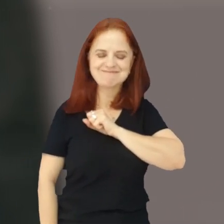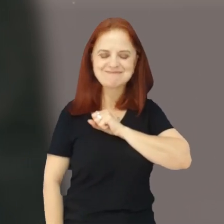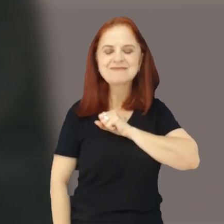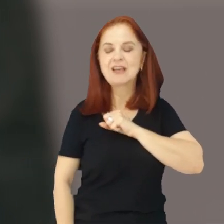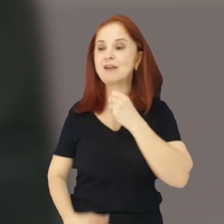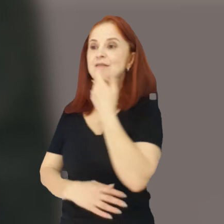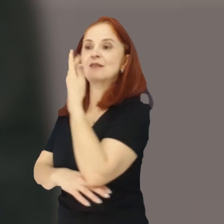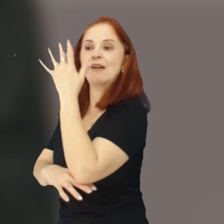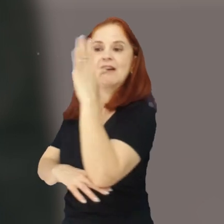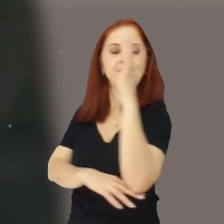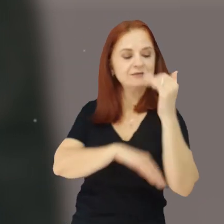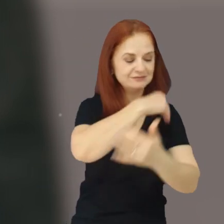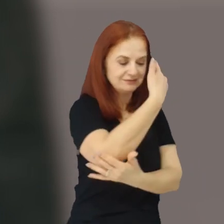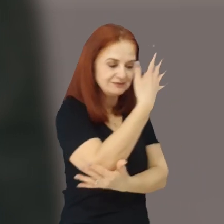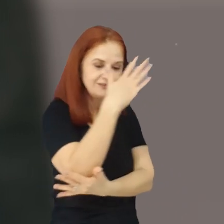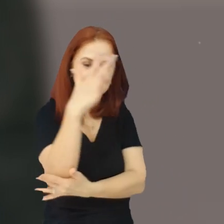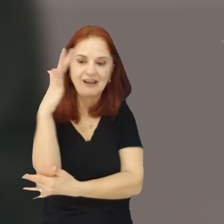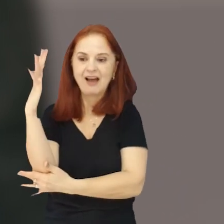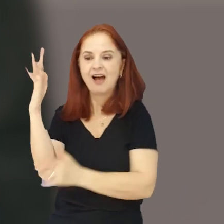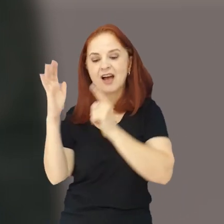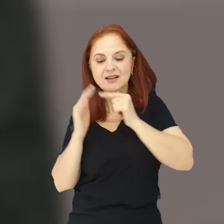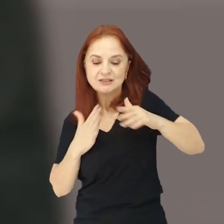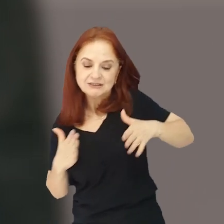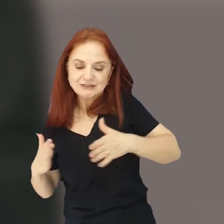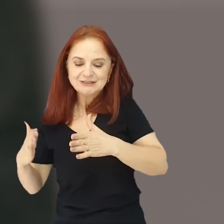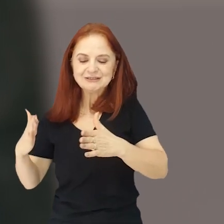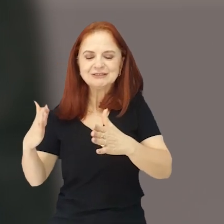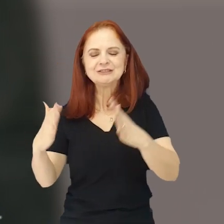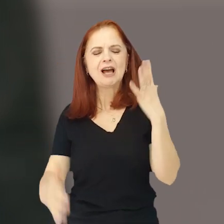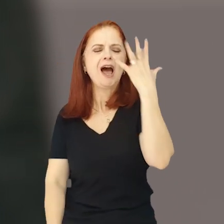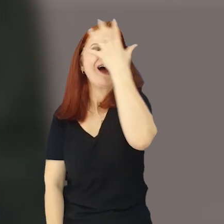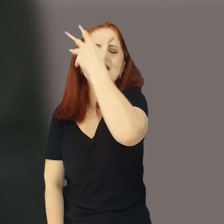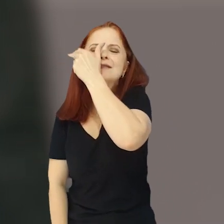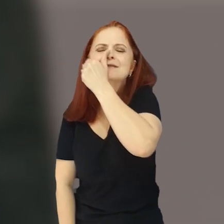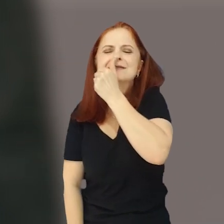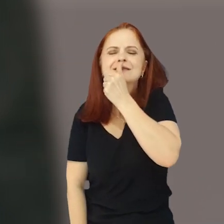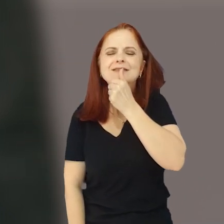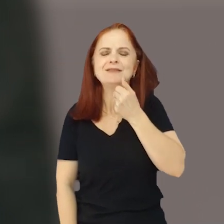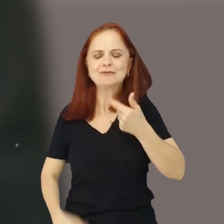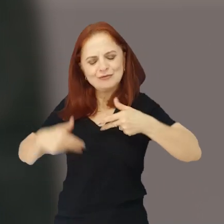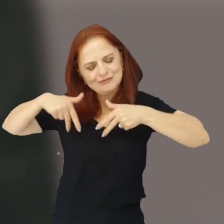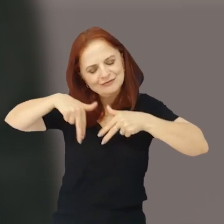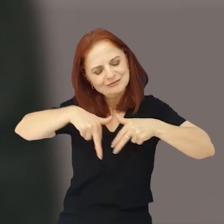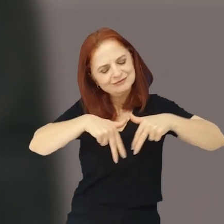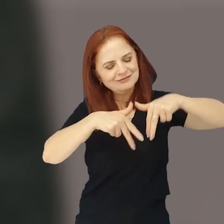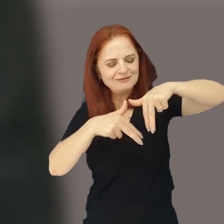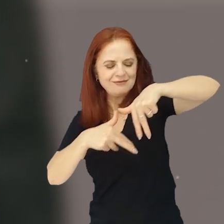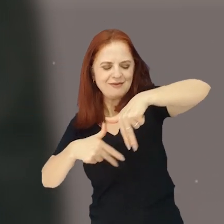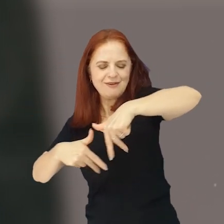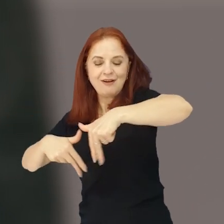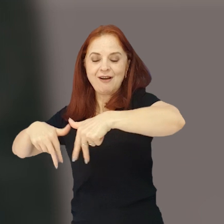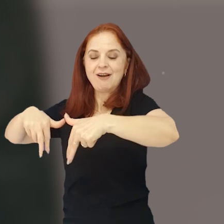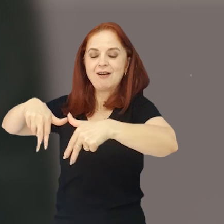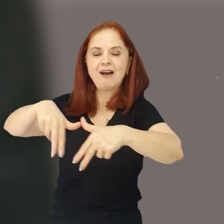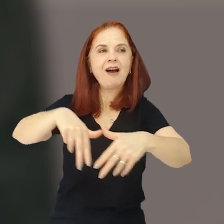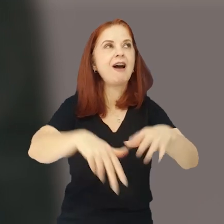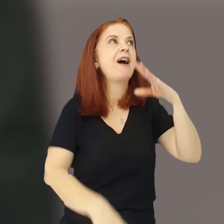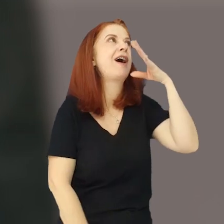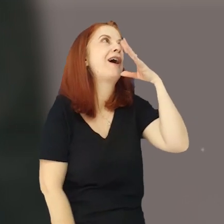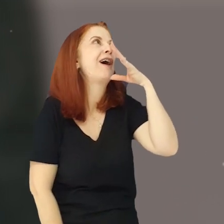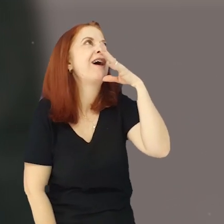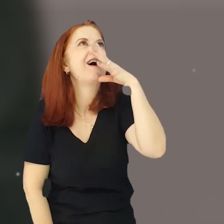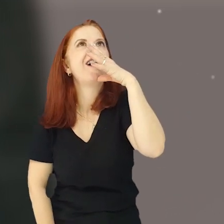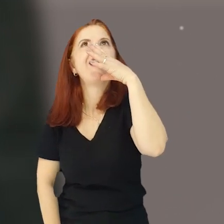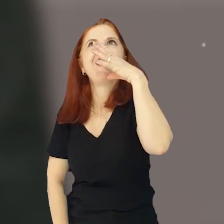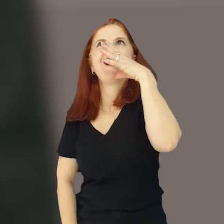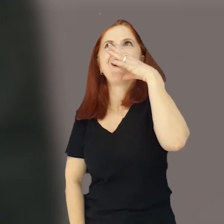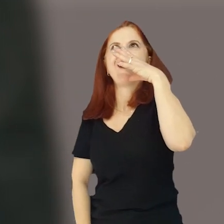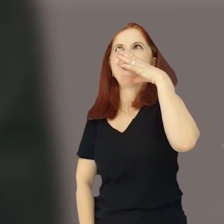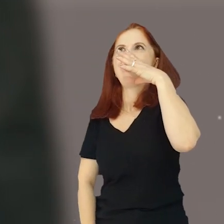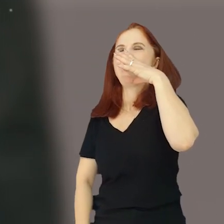e vamos andar por Condados reinos Encantados e mares do